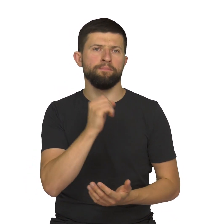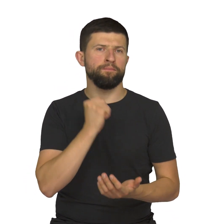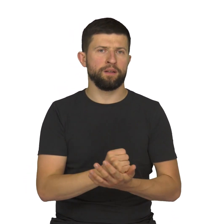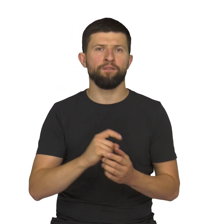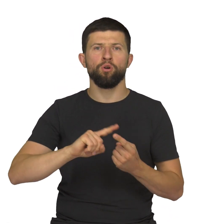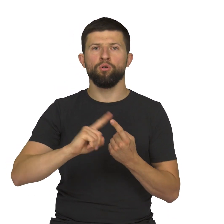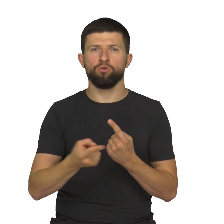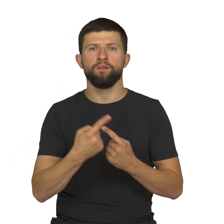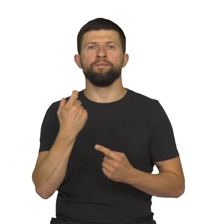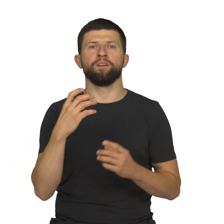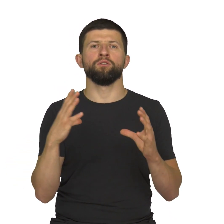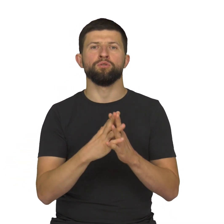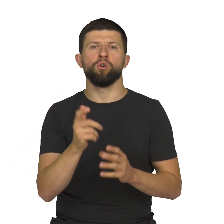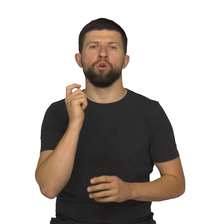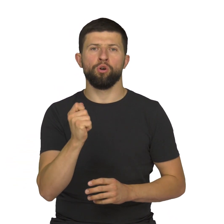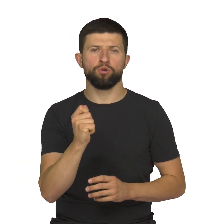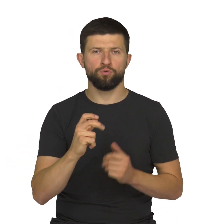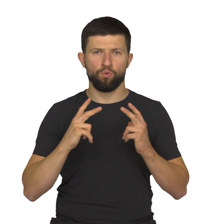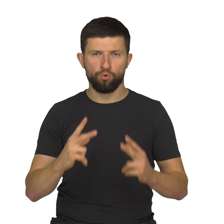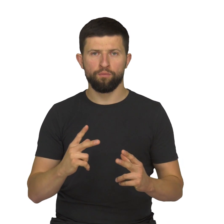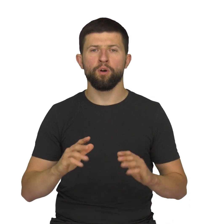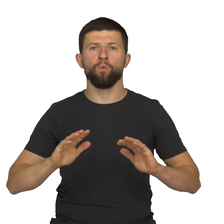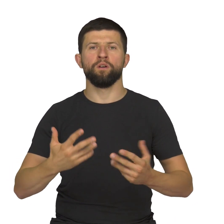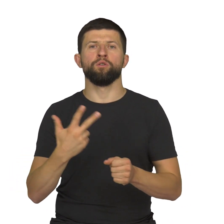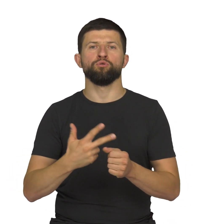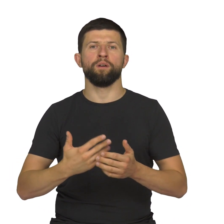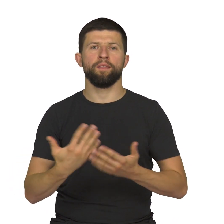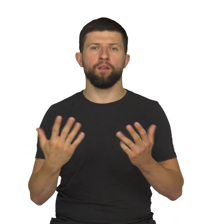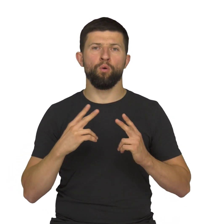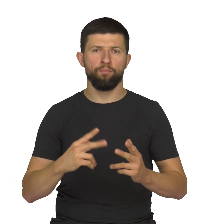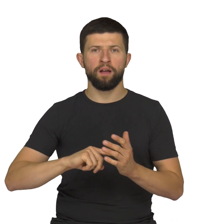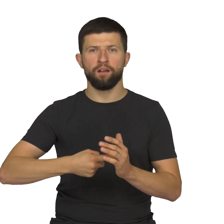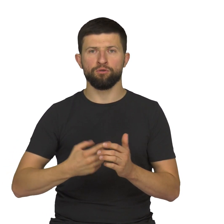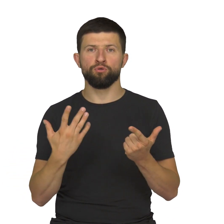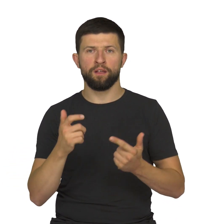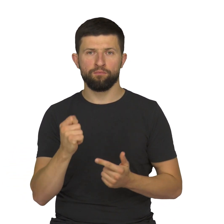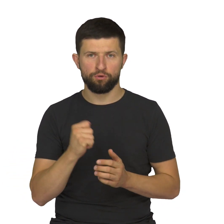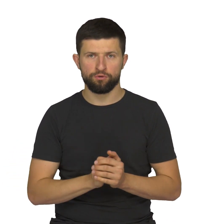może mieć rocznie prawo do 210 godzin urlopu 30 dni urlopu x 7 godzin